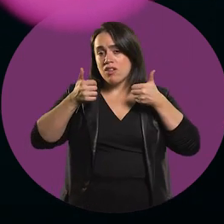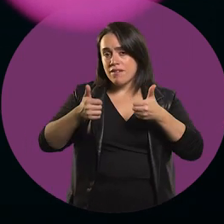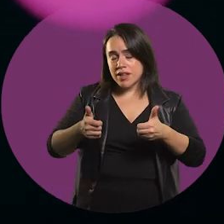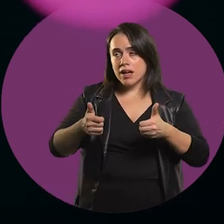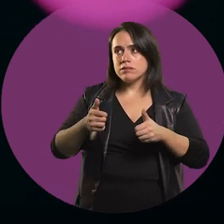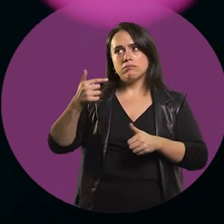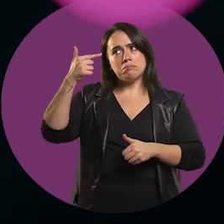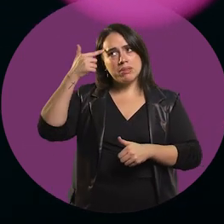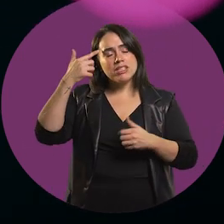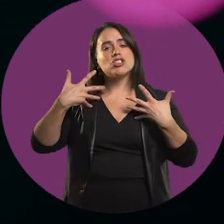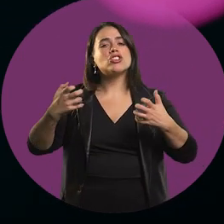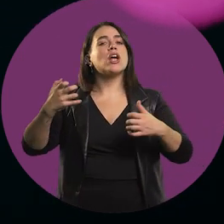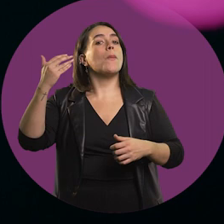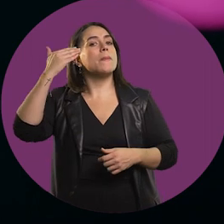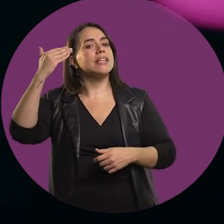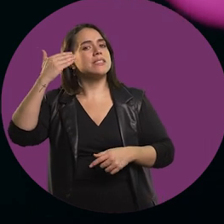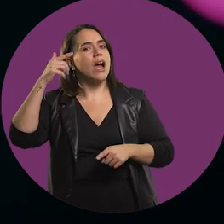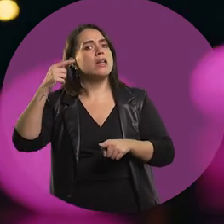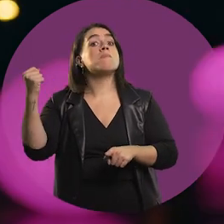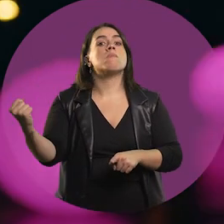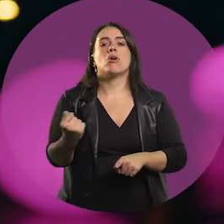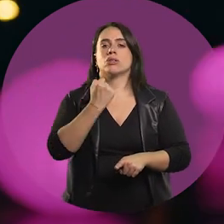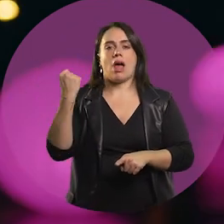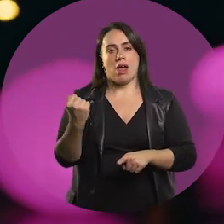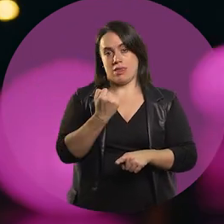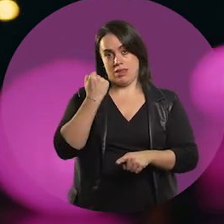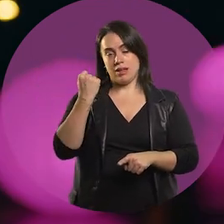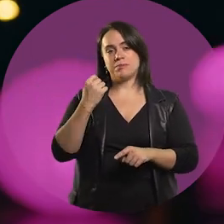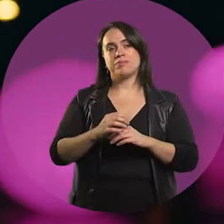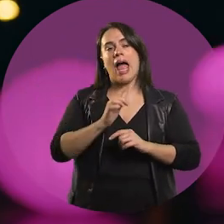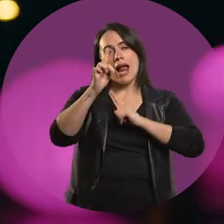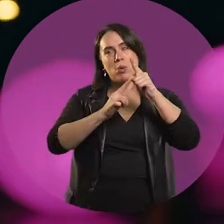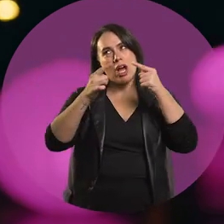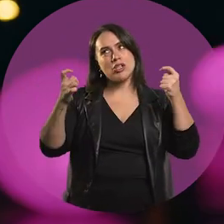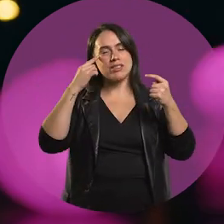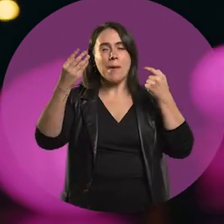No creo que la salud mental sea algo secundario. Entonces, un poco eso, seguramente de algo me olvide,